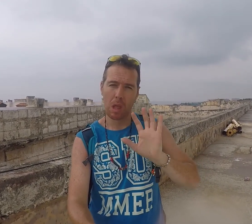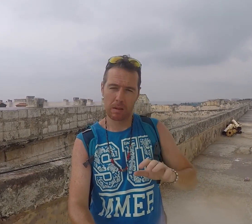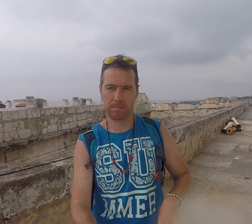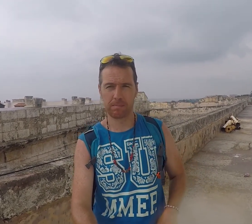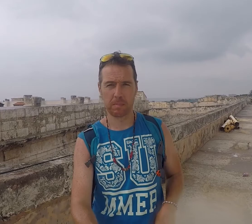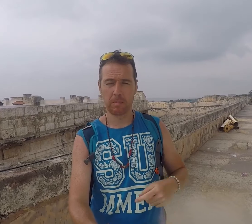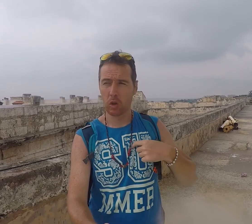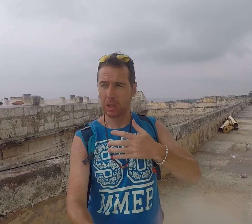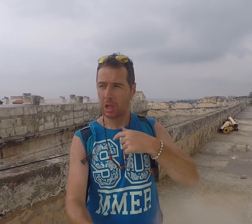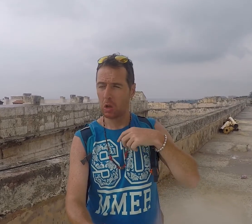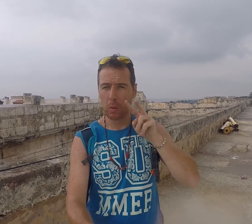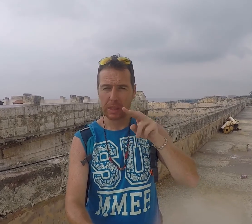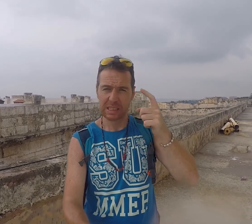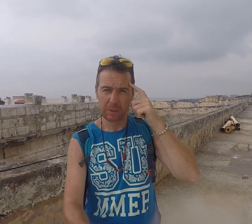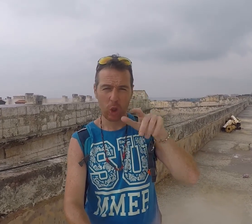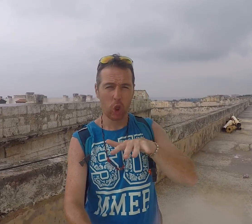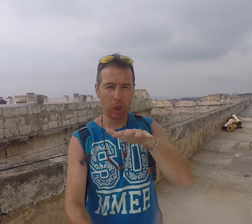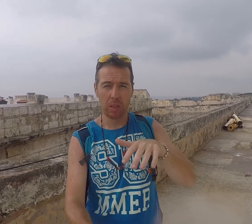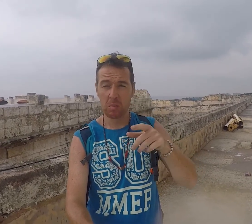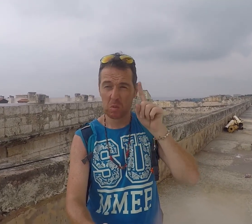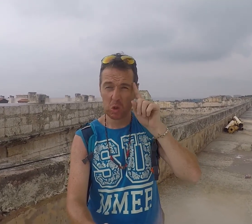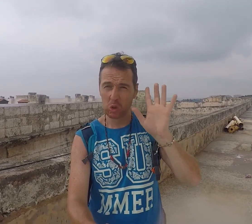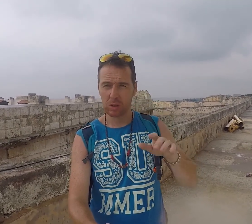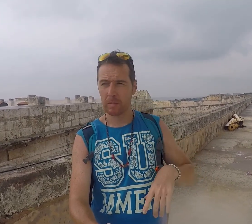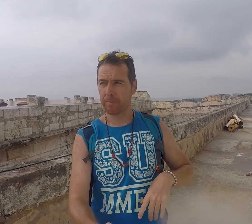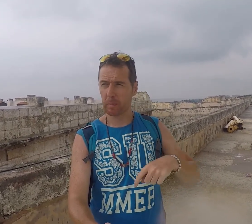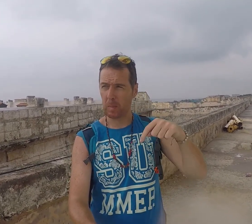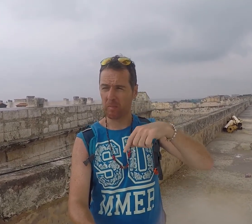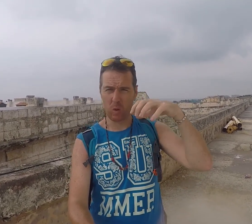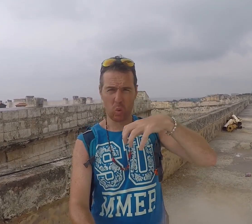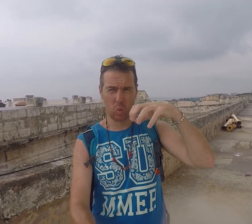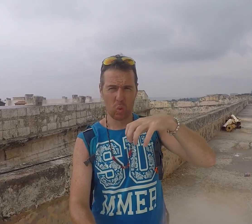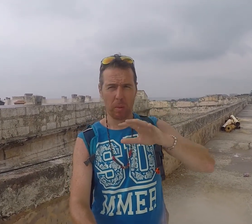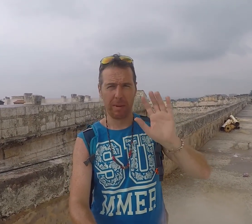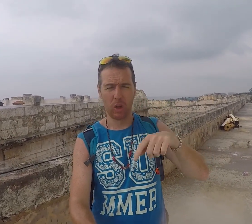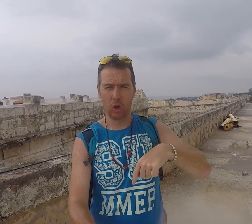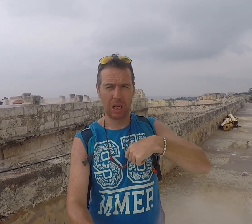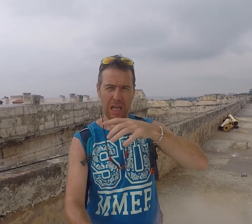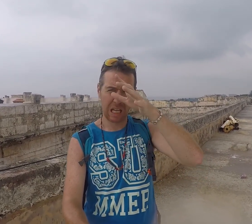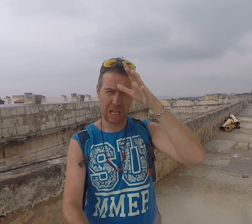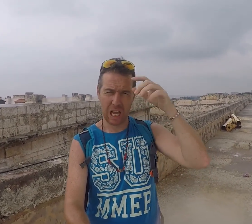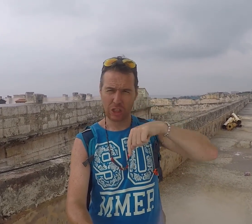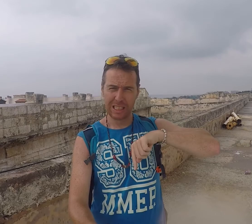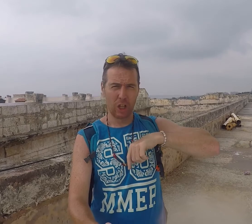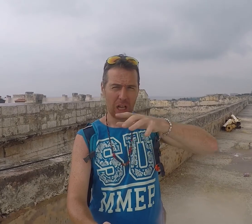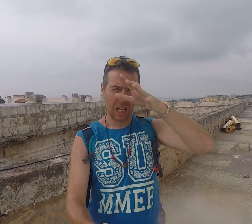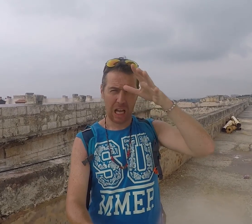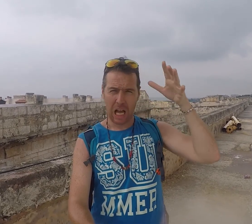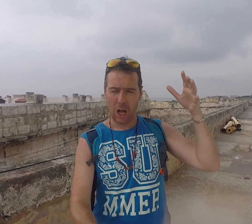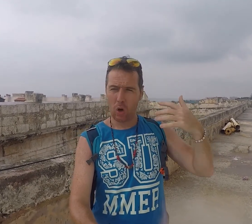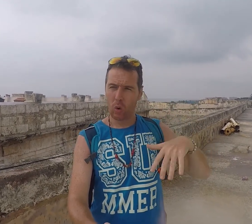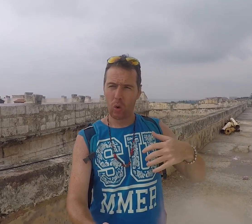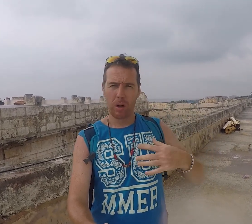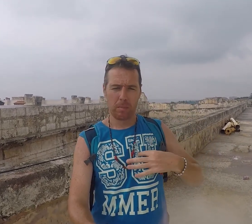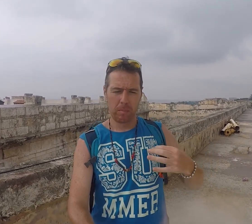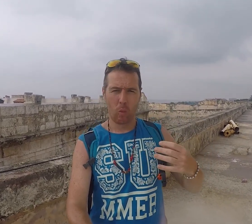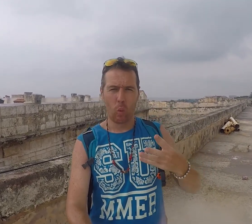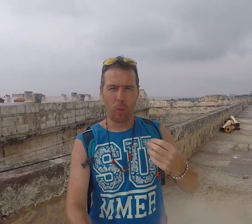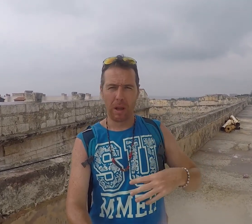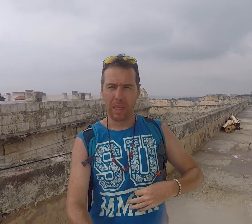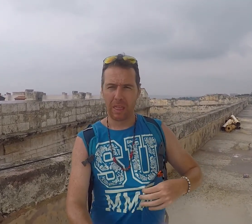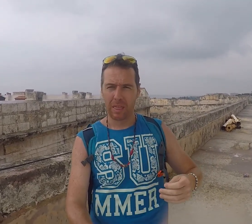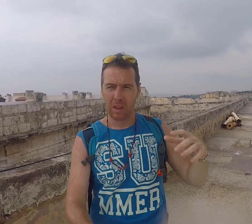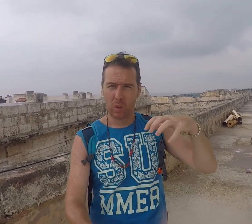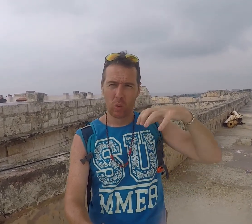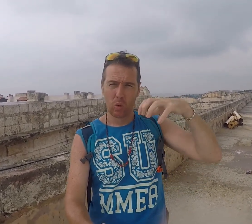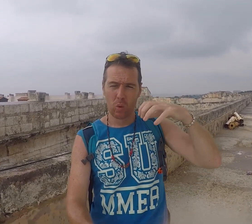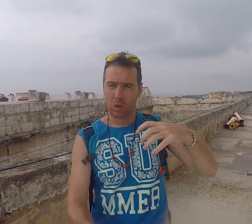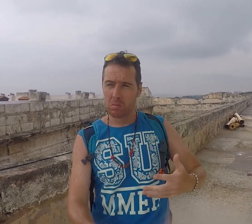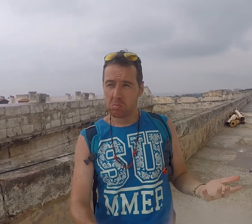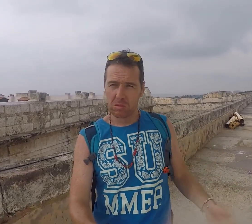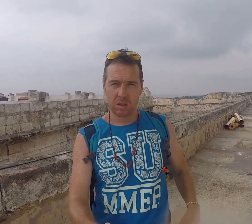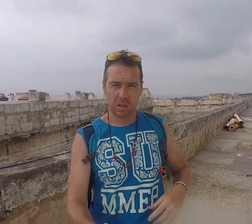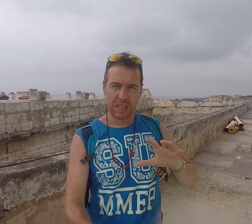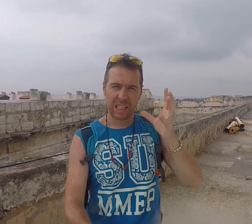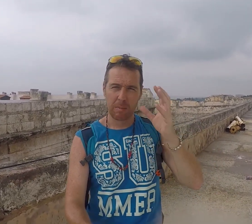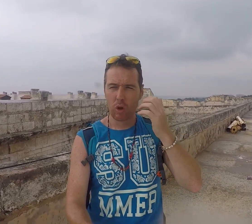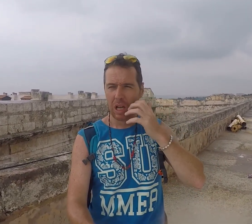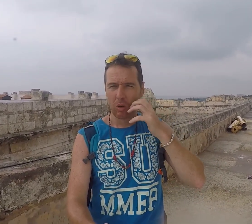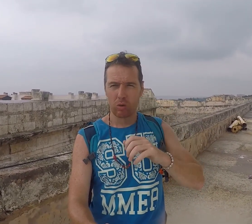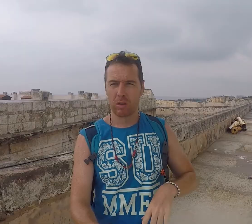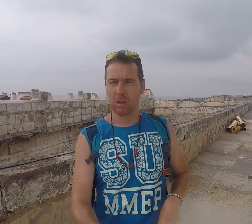Yo quería verlo pero no sé dónde está, está lloviendo pero me siento con mucho calor, mucha humedad y el tiempo está raro